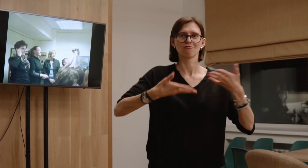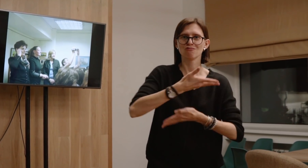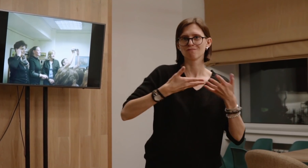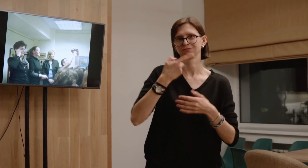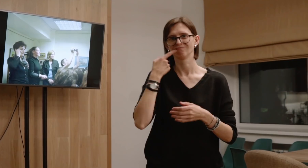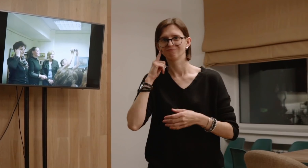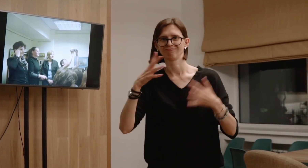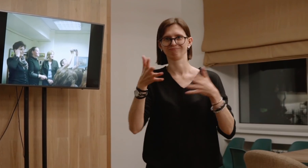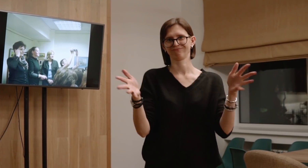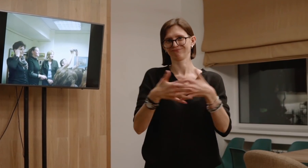чтобы слышащие могли общаться с глухими носителями ЖЯ.